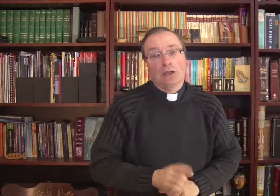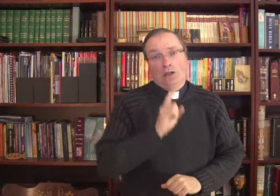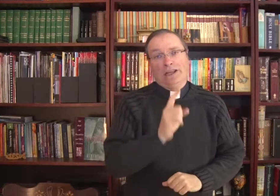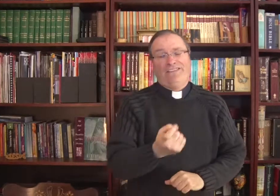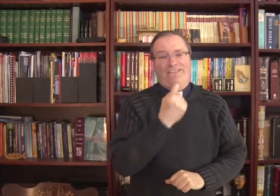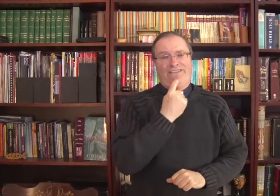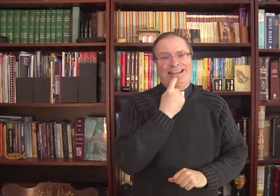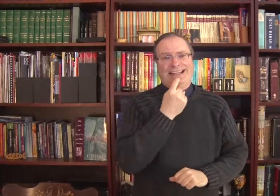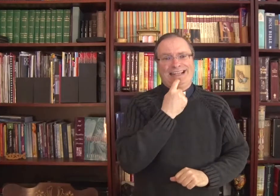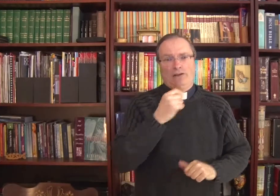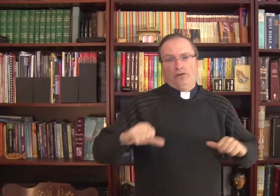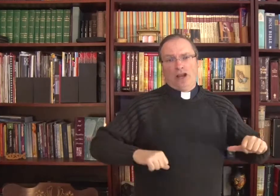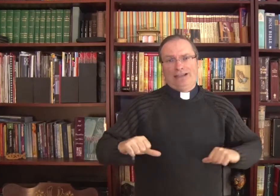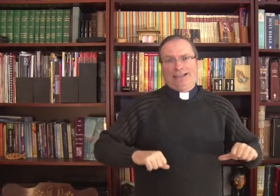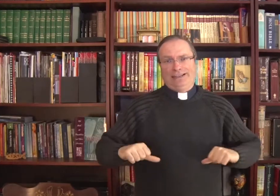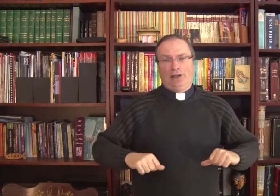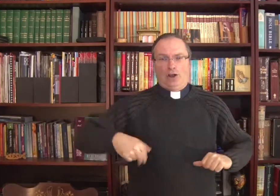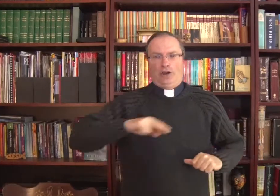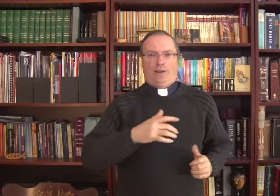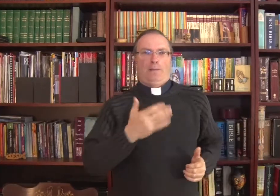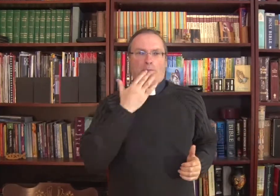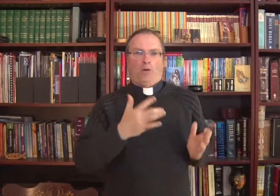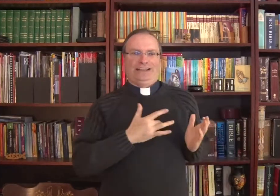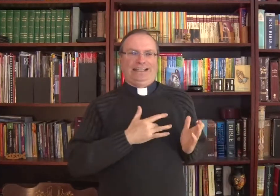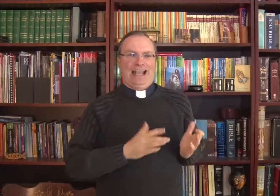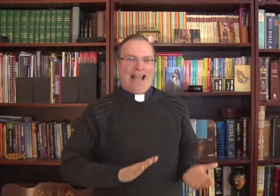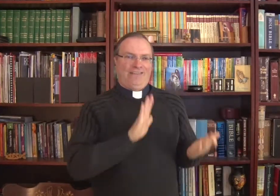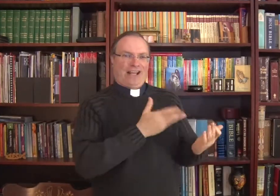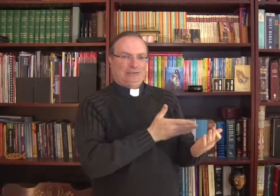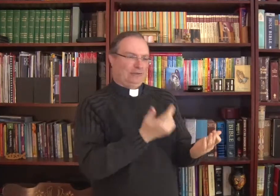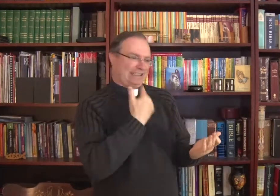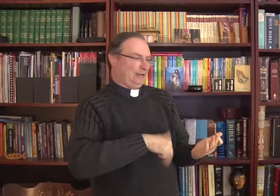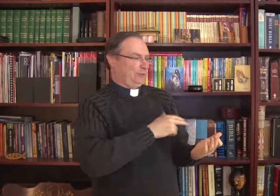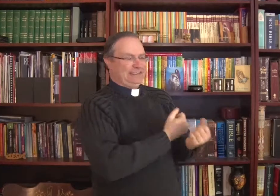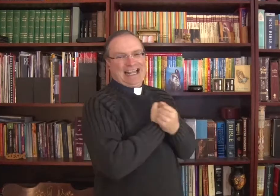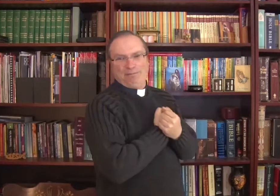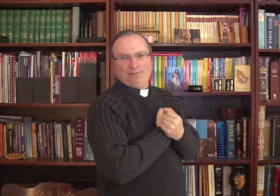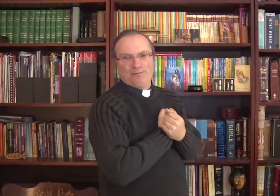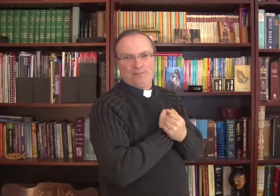C’est facile de vanter notre bonté envers ceux qui nous aiment.